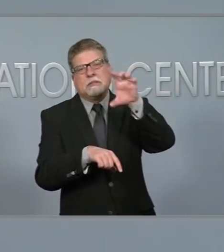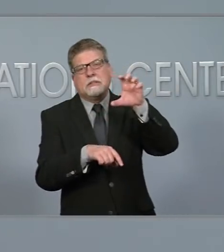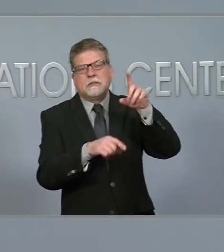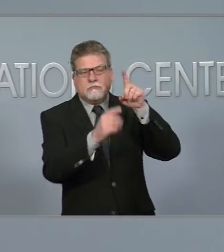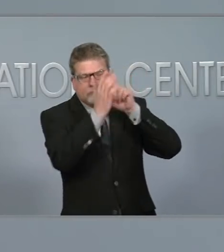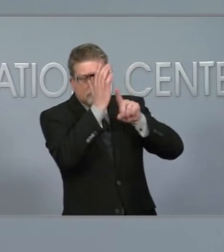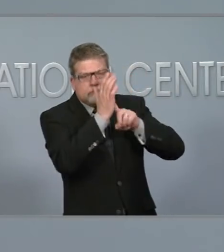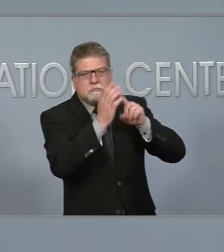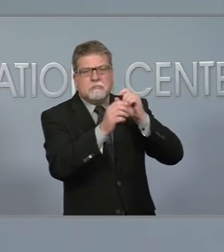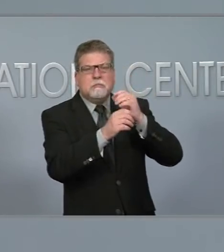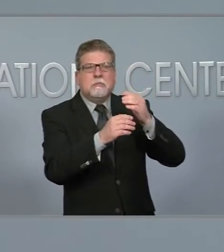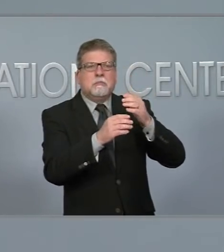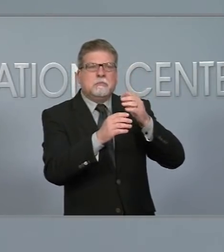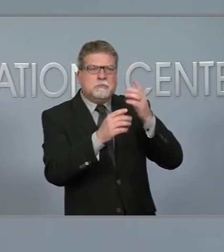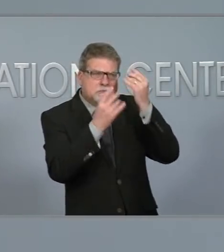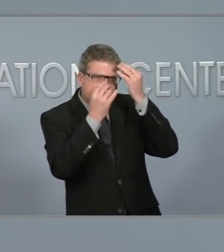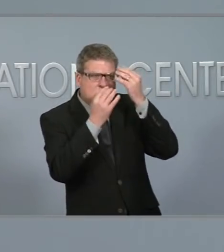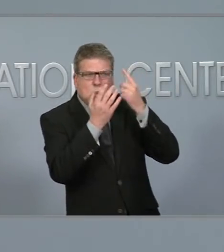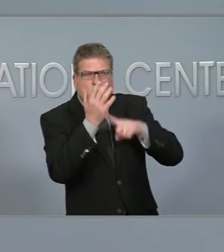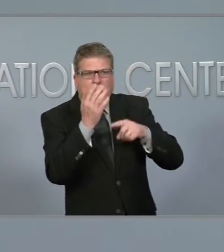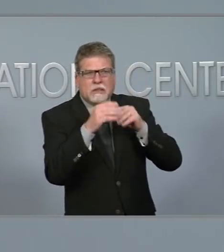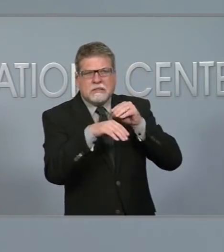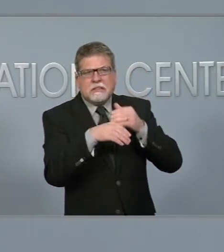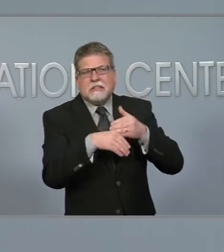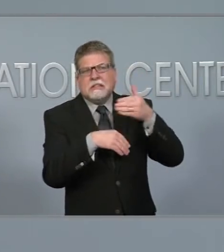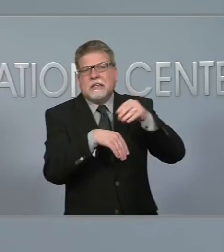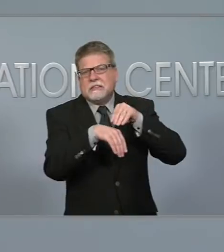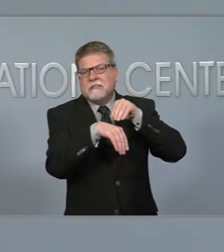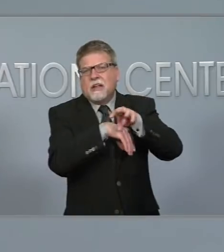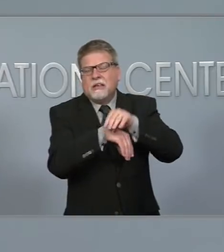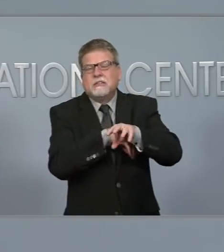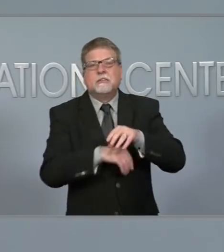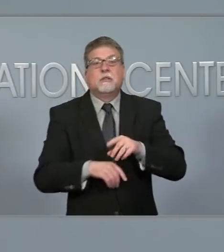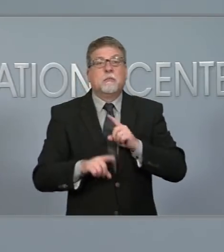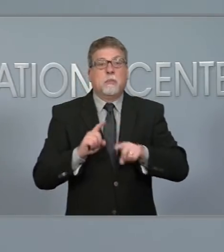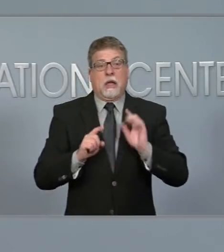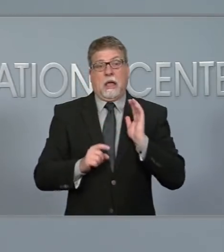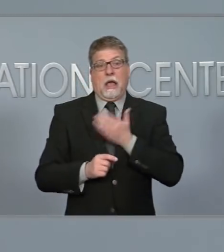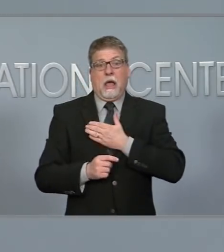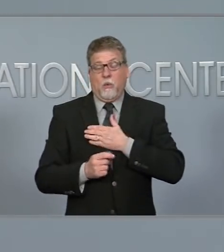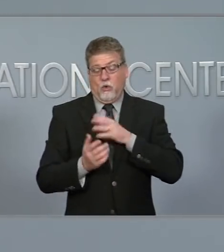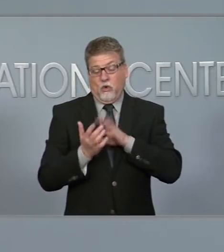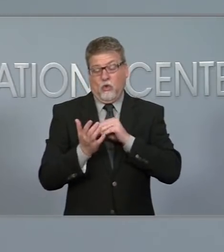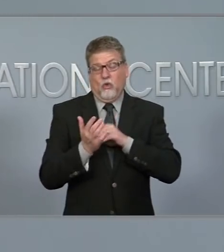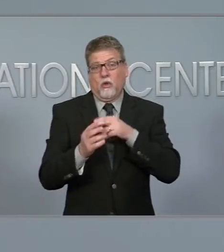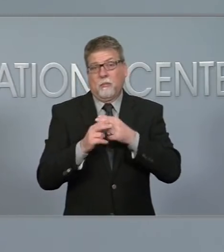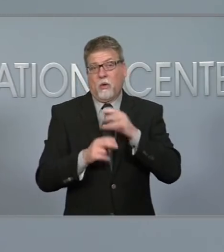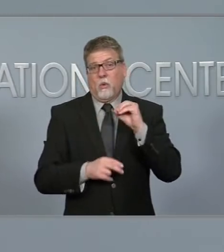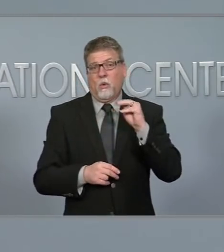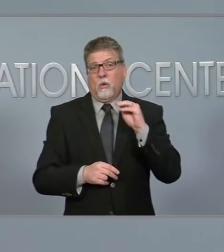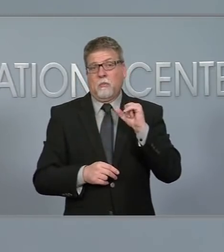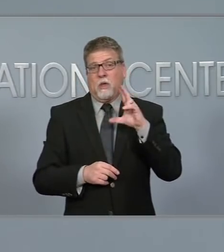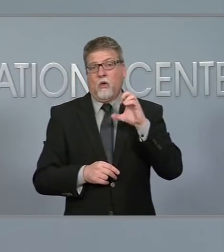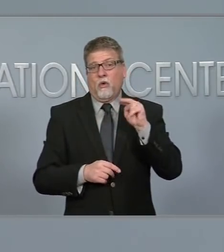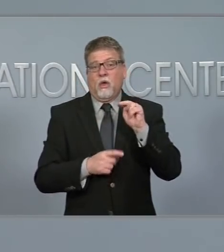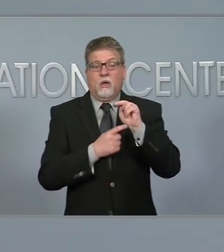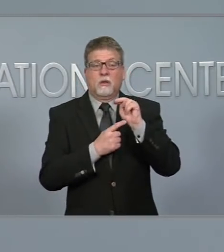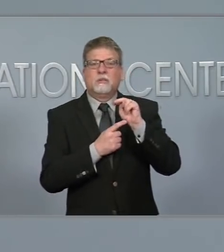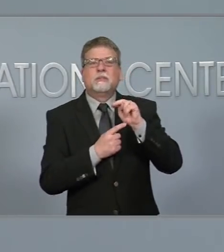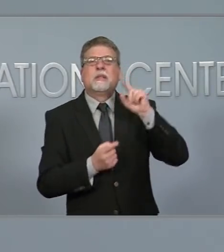elementos, y voy a permitir que